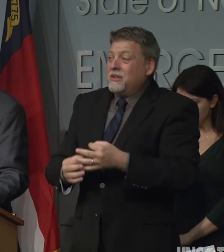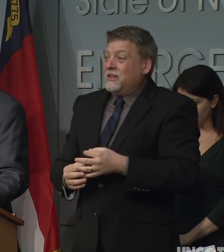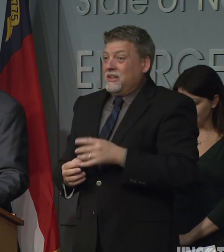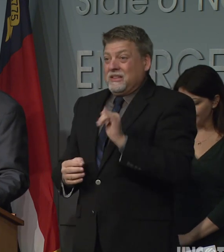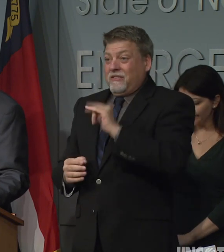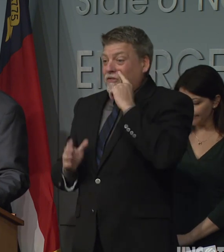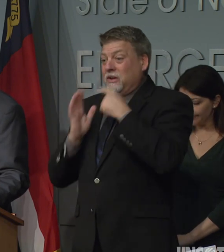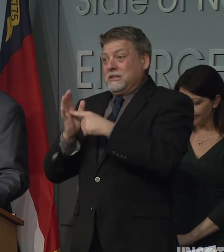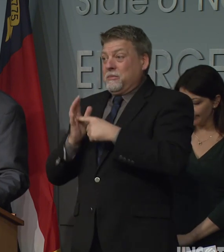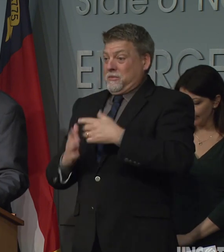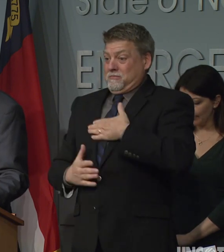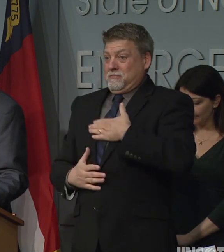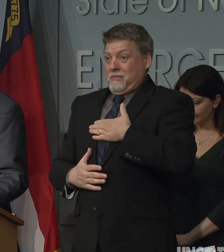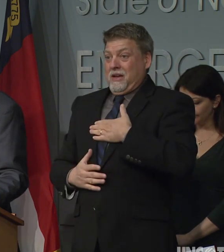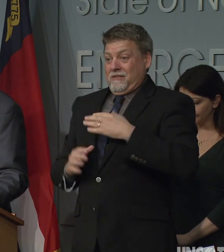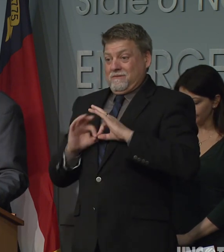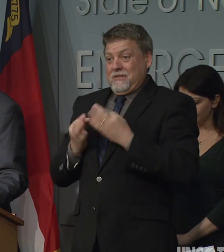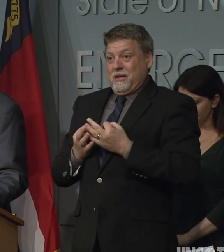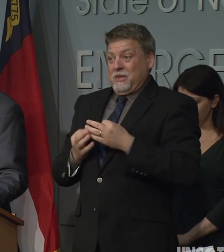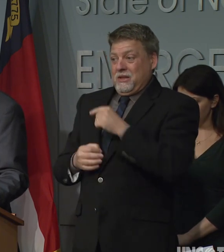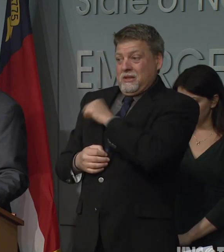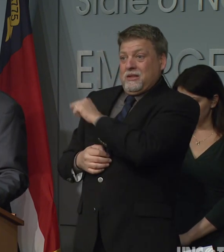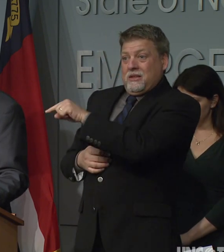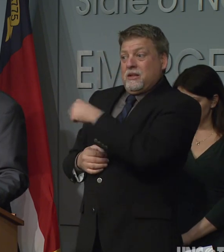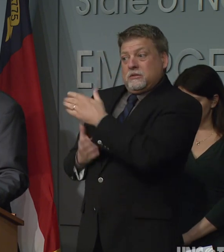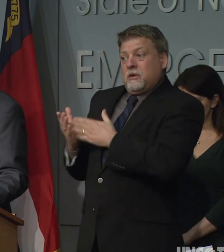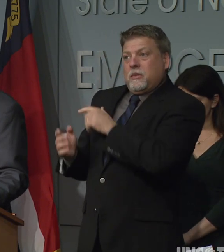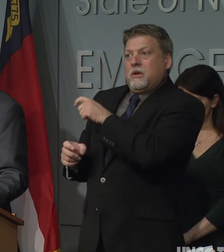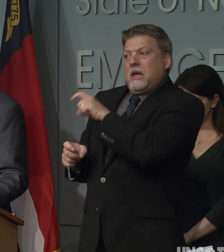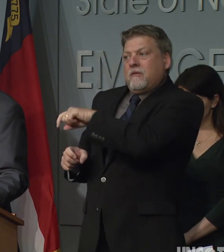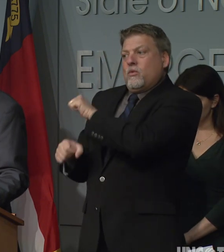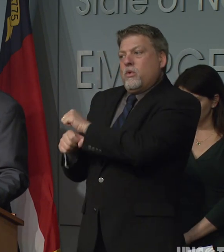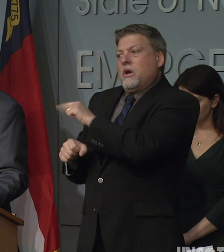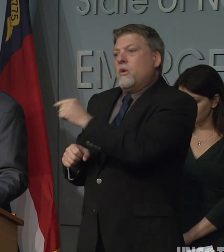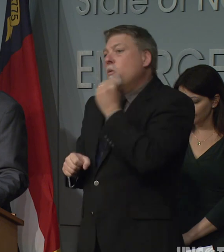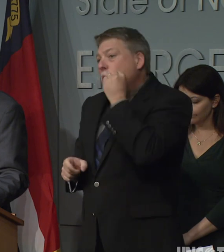Incluso algunos de mis familiares que están trabajando desde casa.